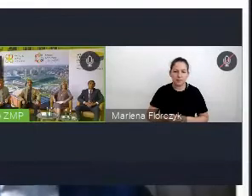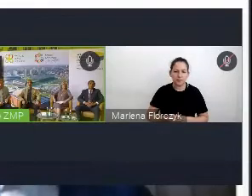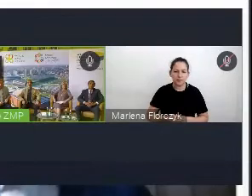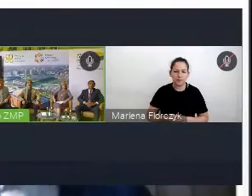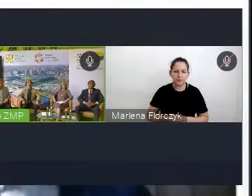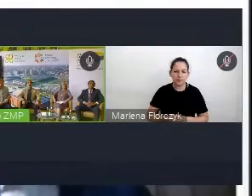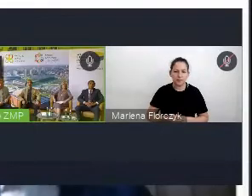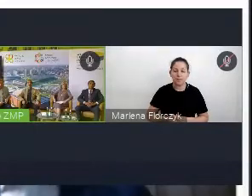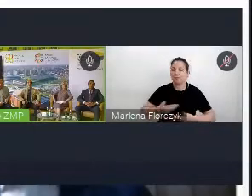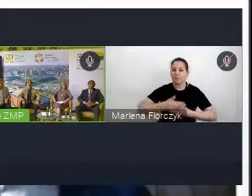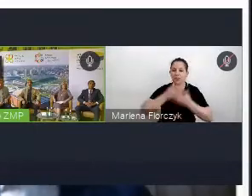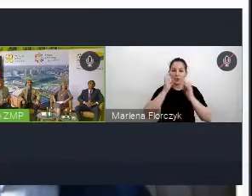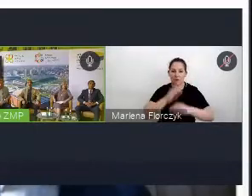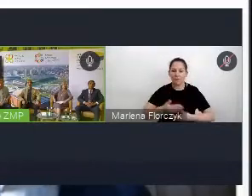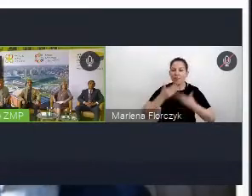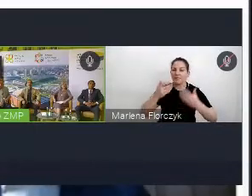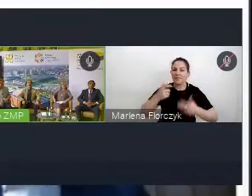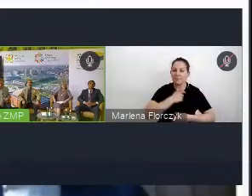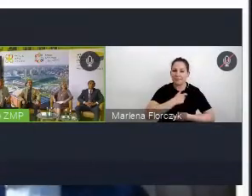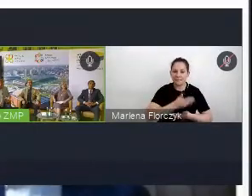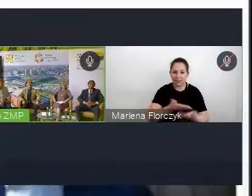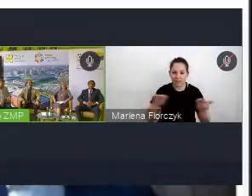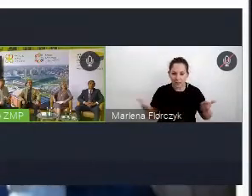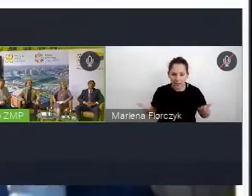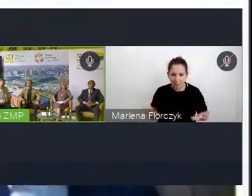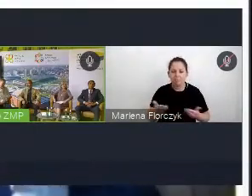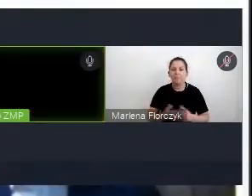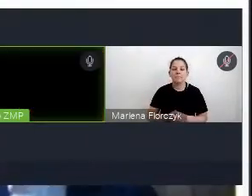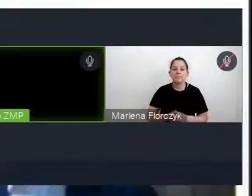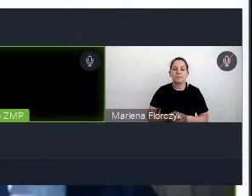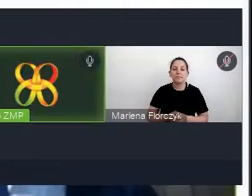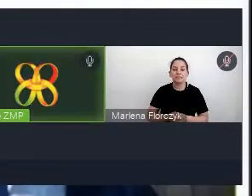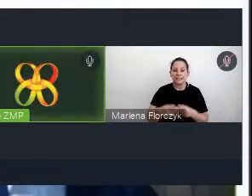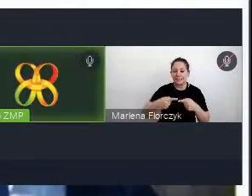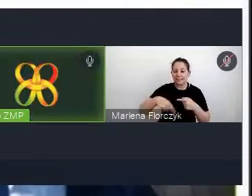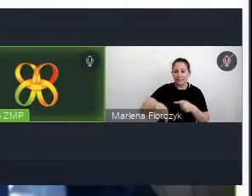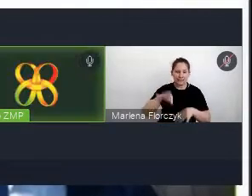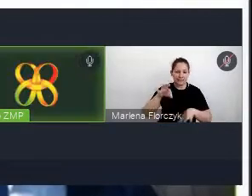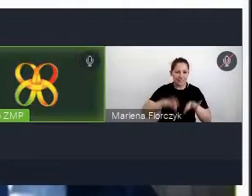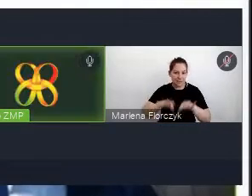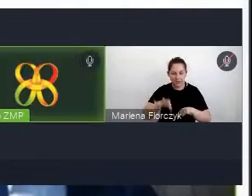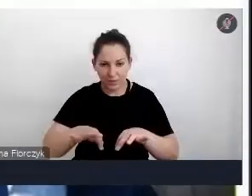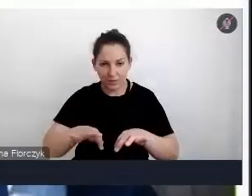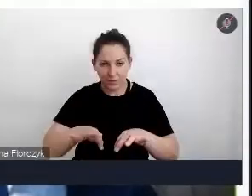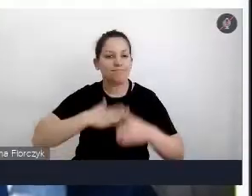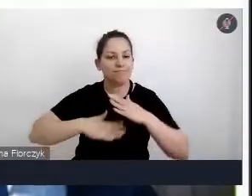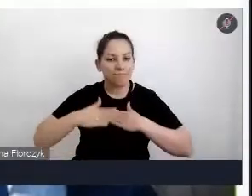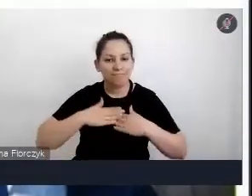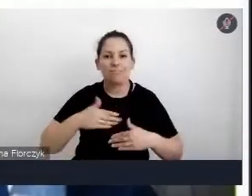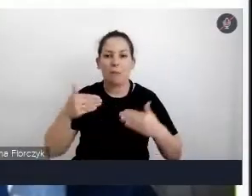Dzień dobry. Witam państwa serdecznie podczas najbliższego seminarium. Cieszę się, że mogę w nim uczestniczyć.